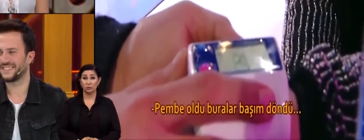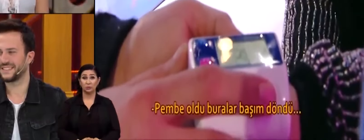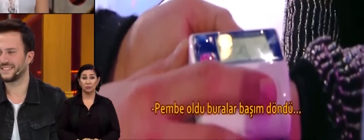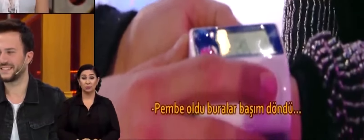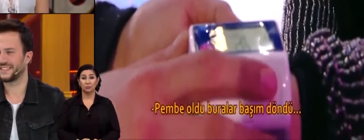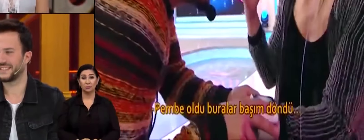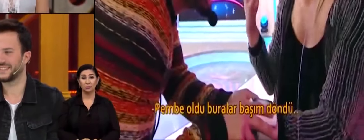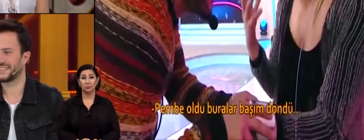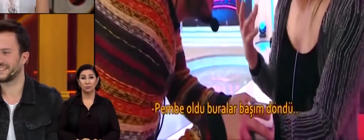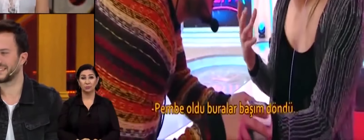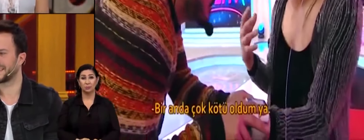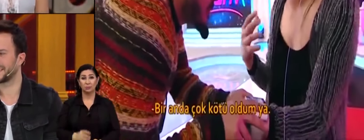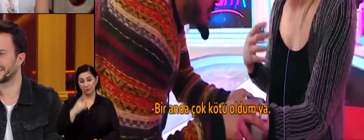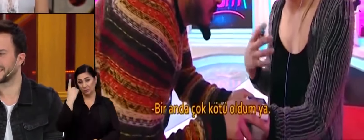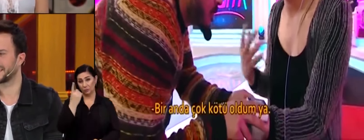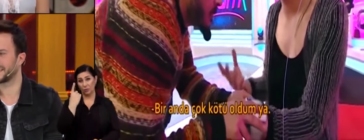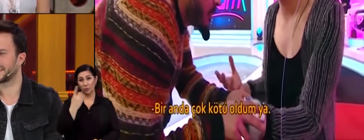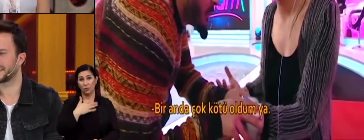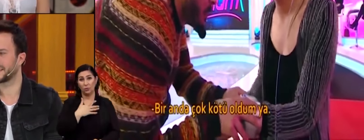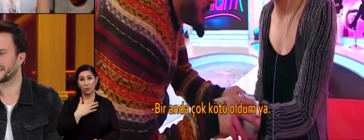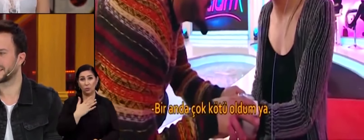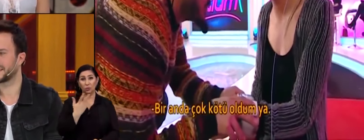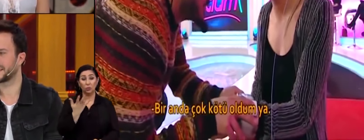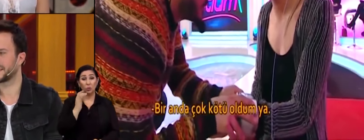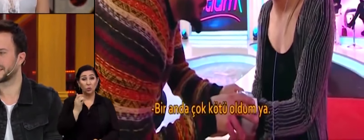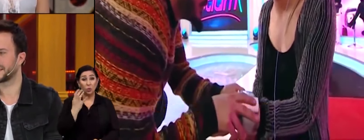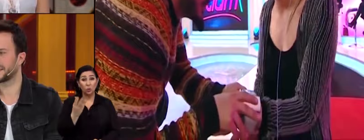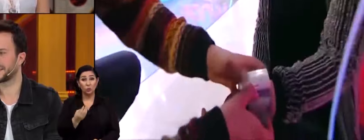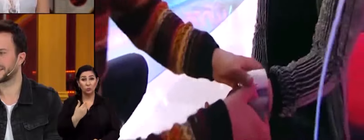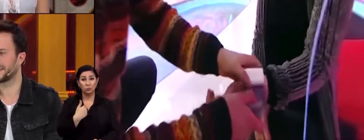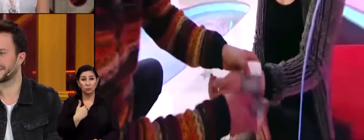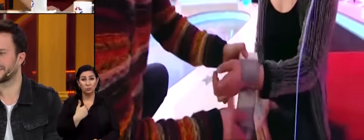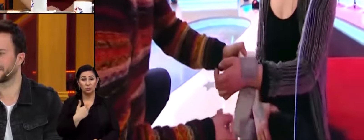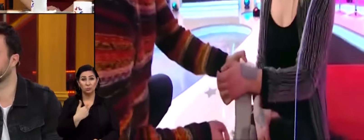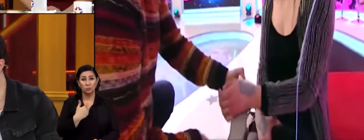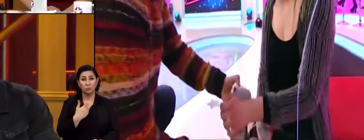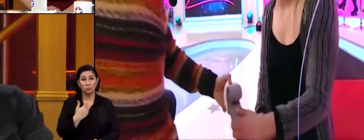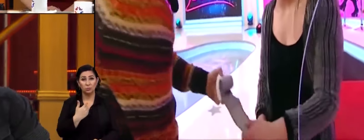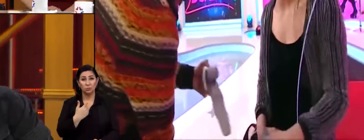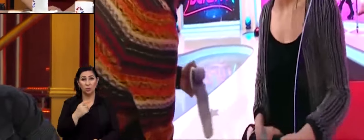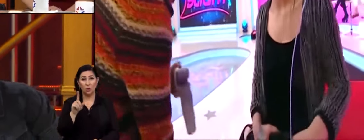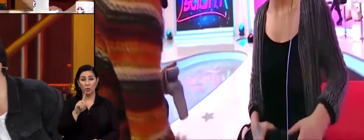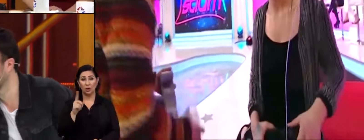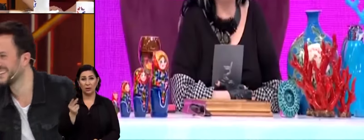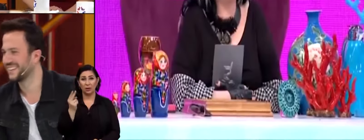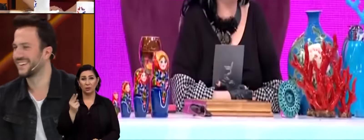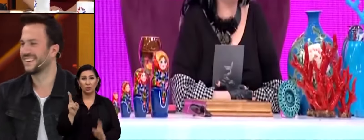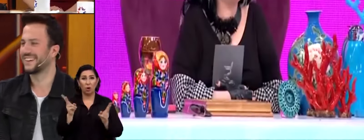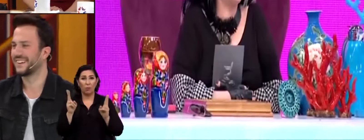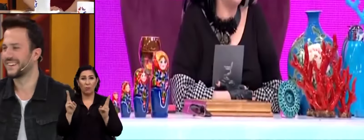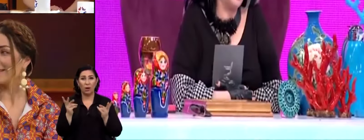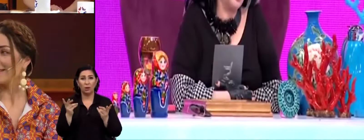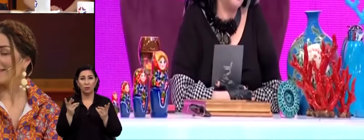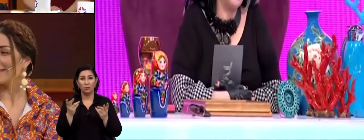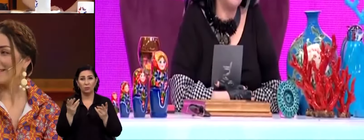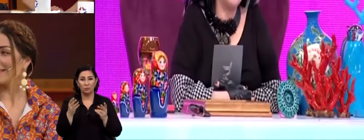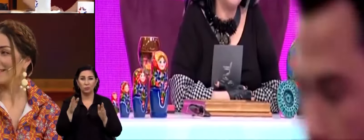Buralar başım döndü Tam da çok kötü oldum ya Kaç 10A 7 E 10A 7 düşük Yok